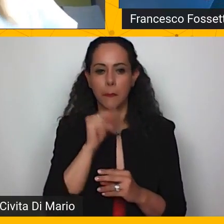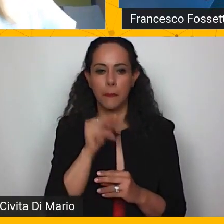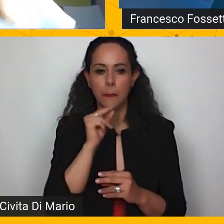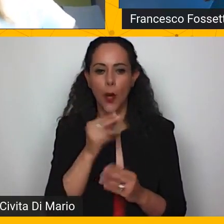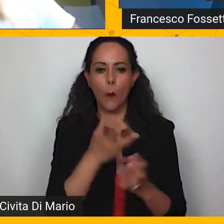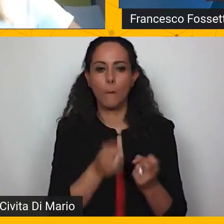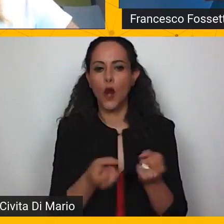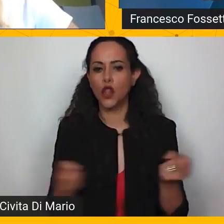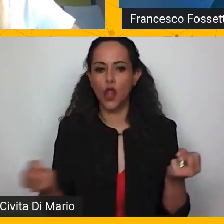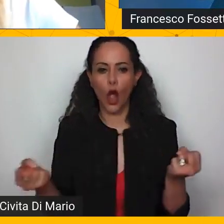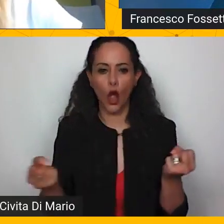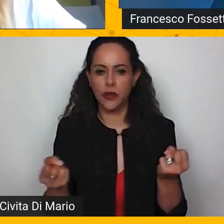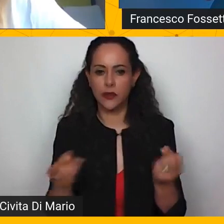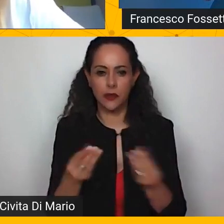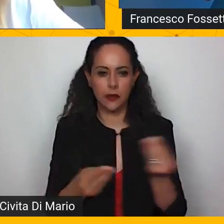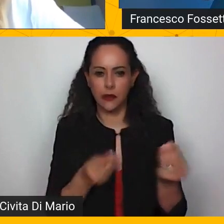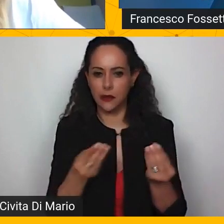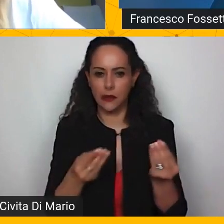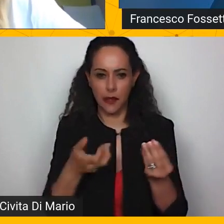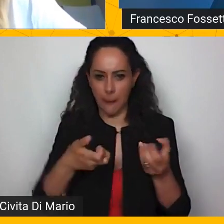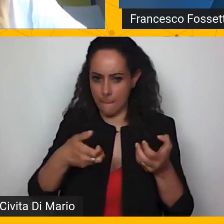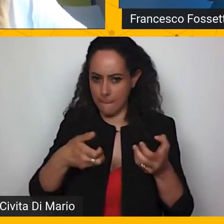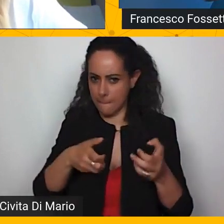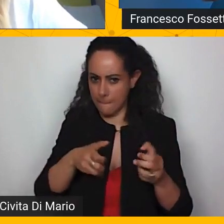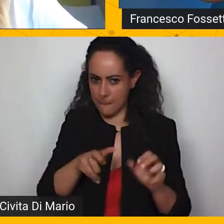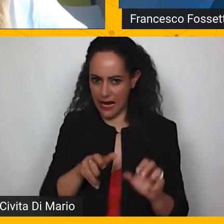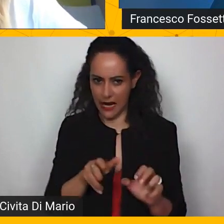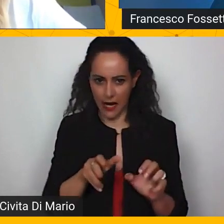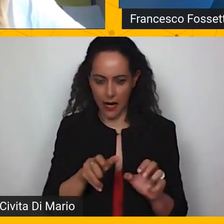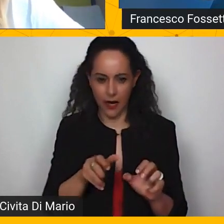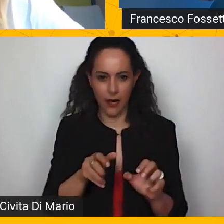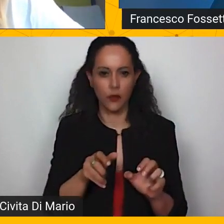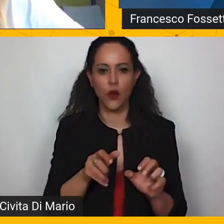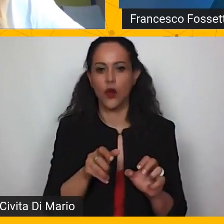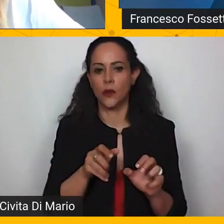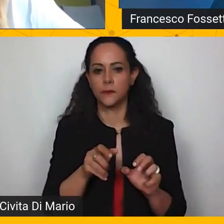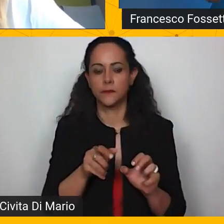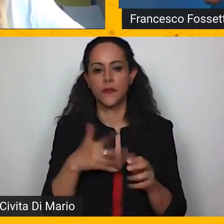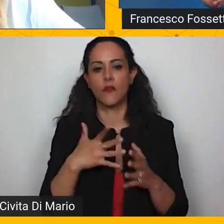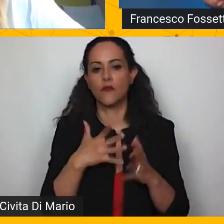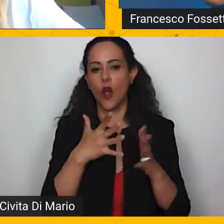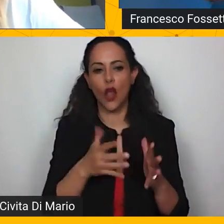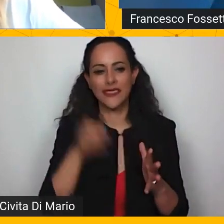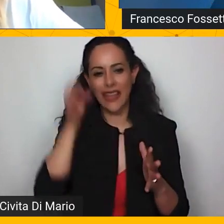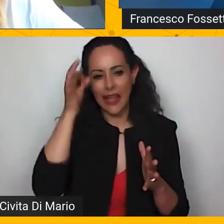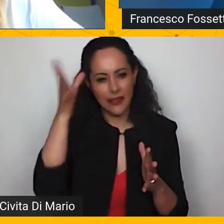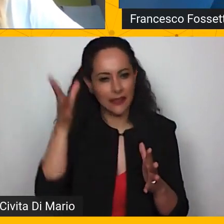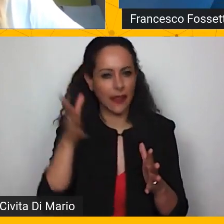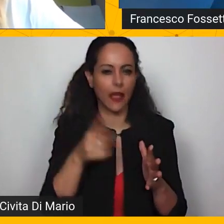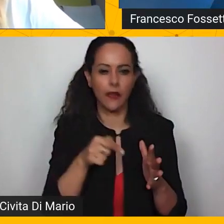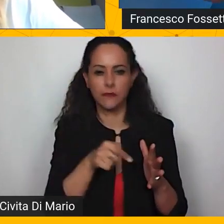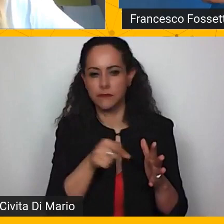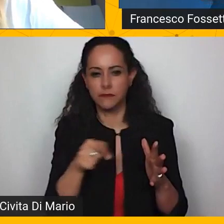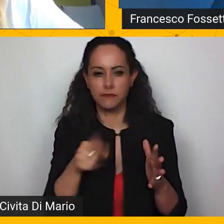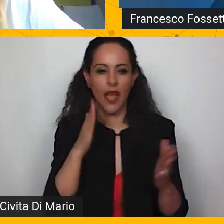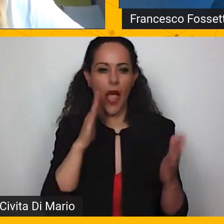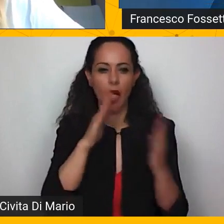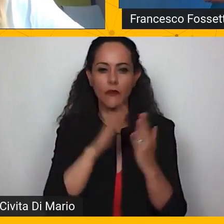molti meno prodotti eh che hanno quello spunto virtuoso